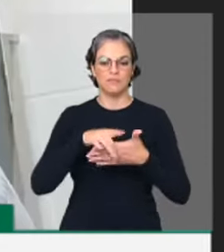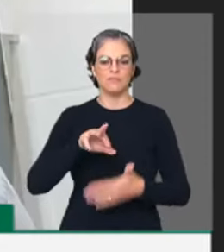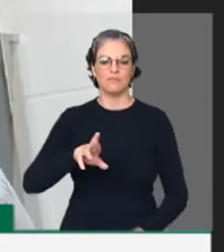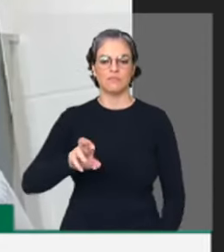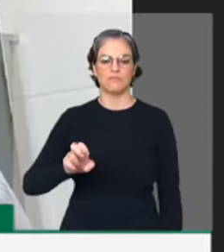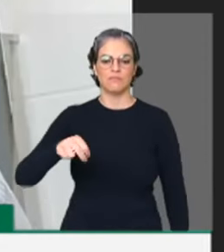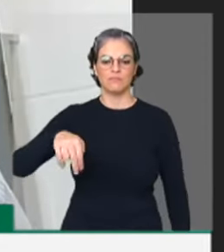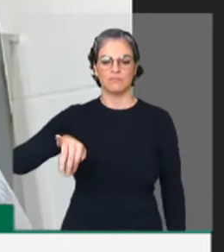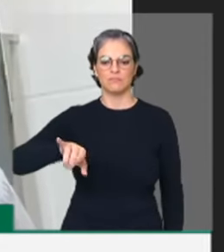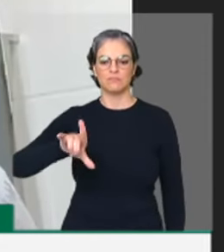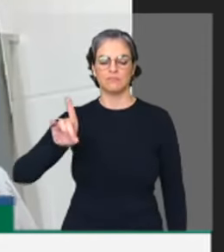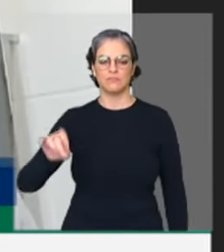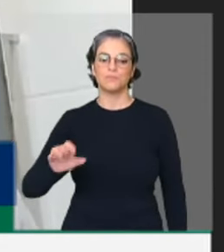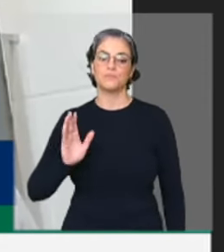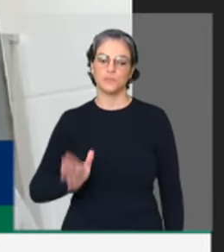MANIFESTOU EM NOME DA BANCADA. E... E É REALMENTE...